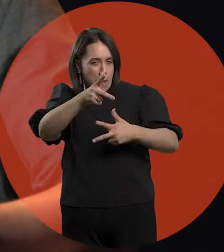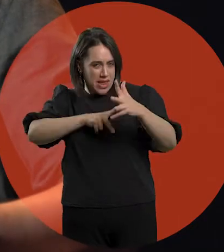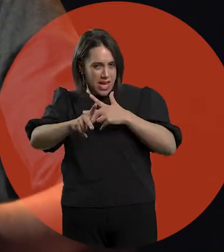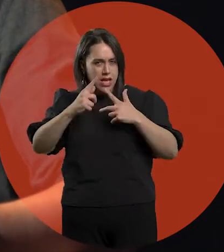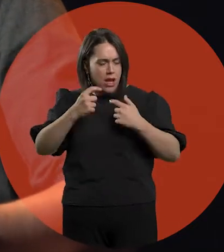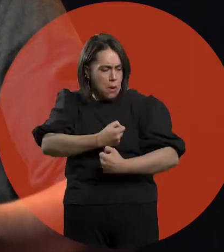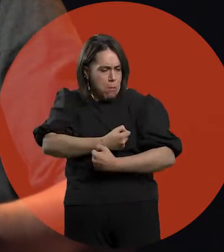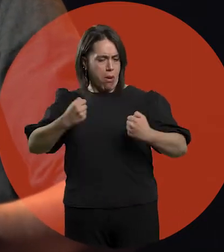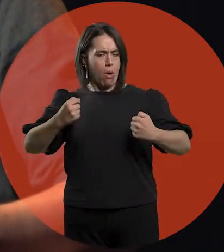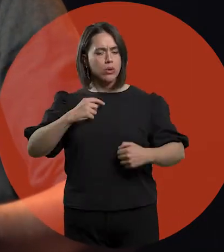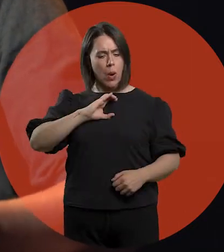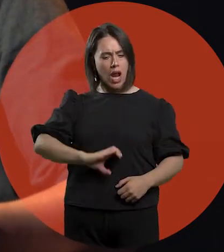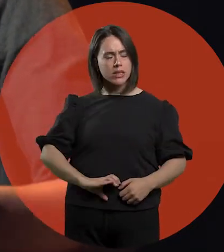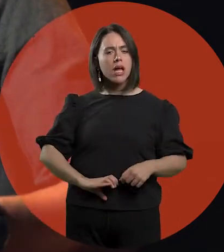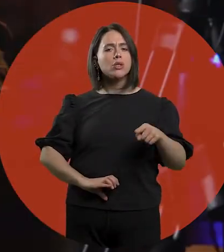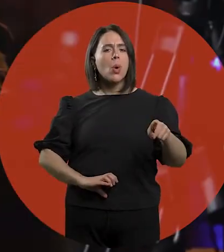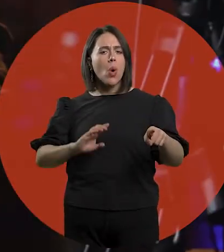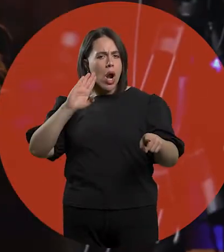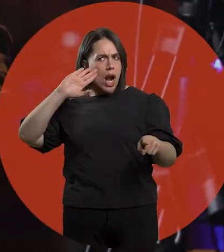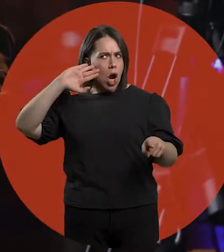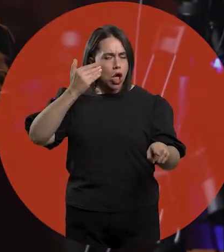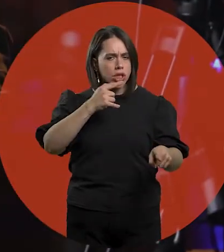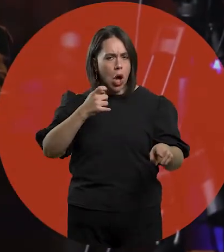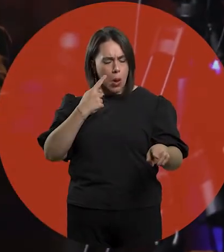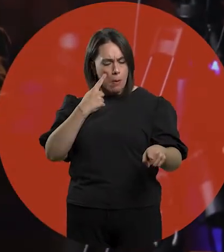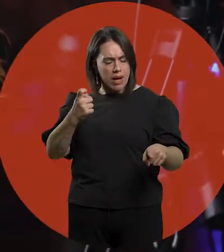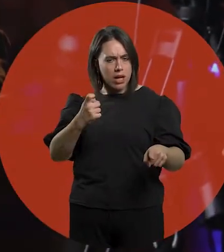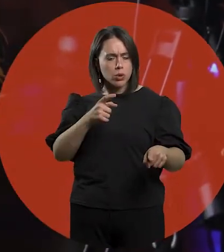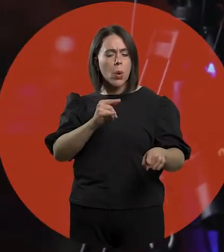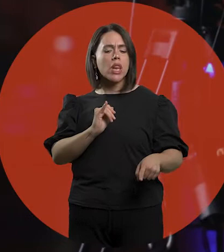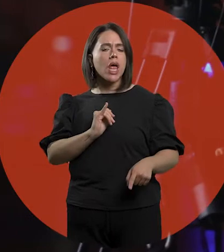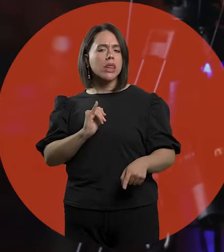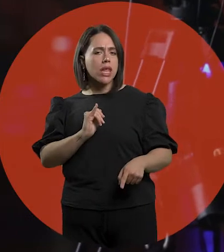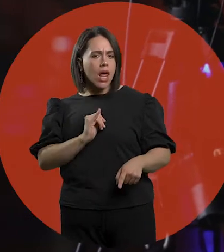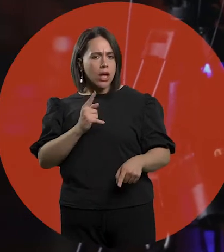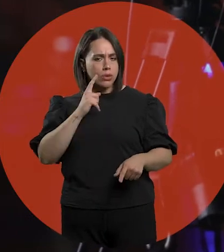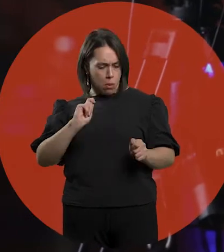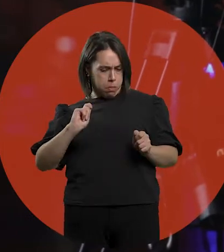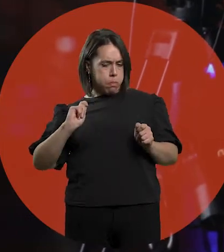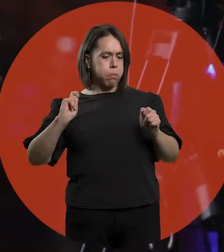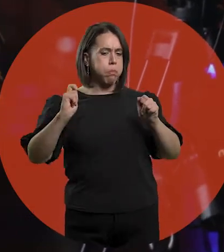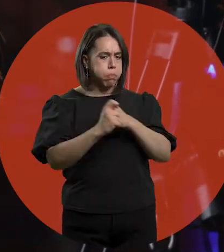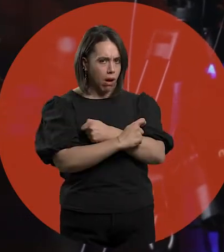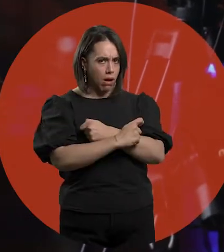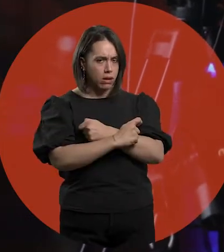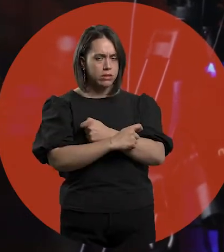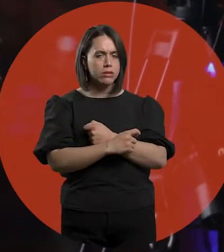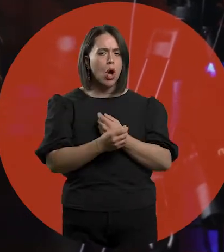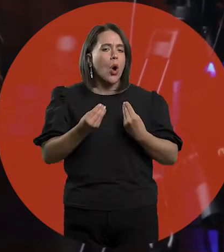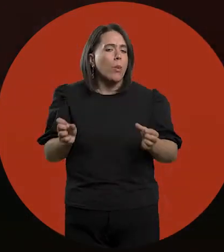¿Qué reconocés o qué identificás que te permitió explotar tu personalidad?